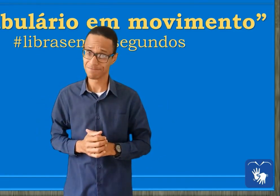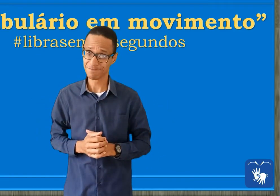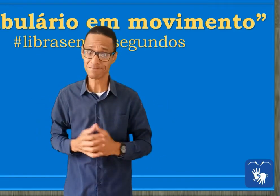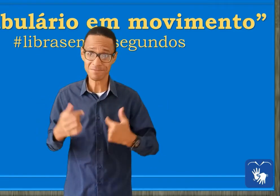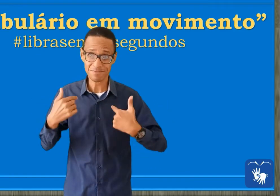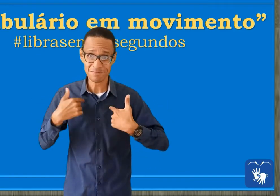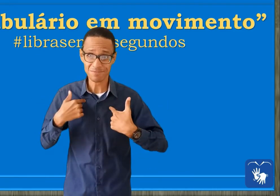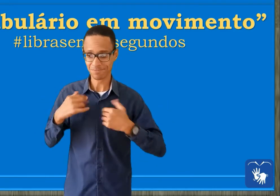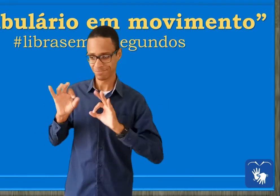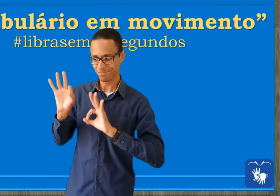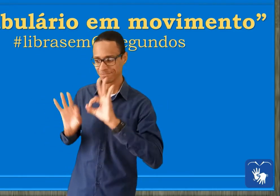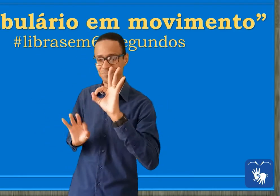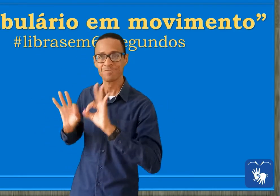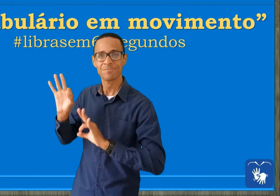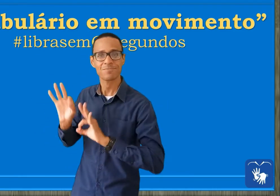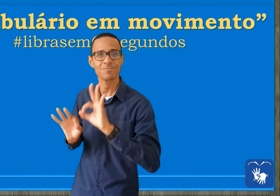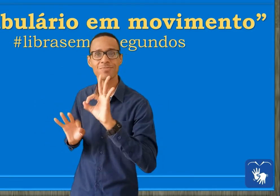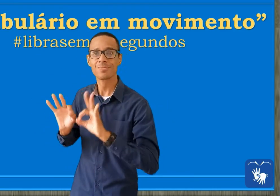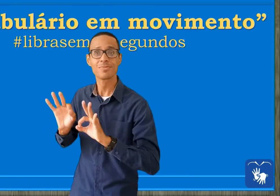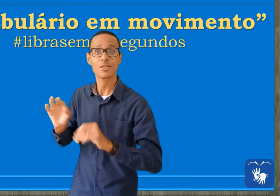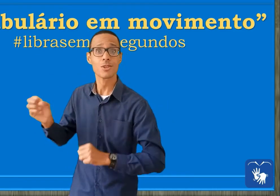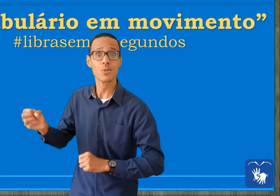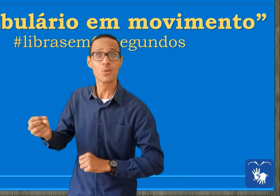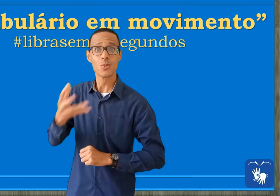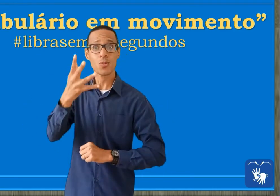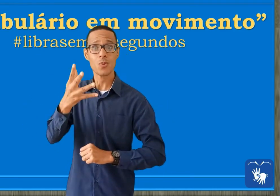Pensando nisso, estou organizando e vou compartilhar com